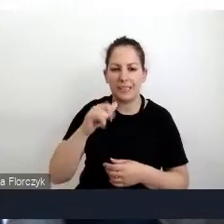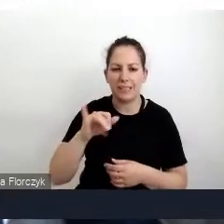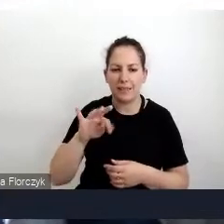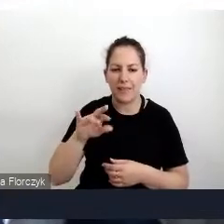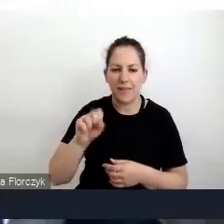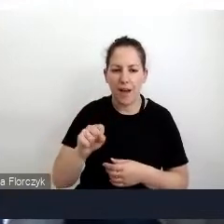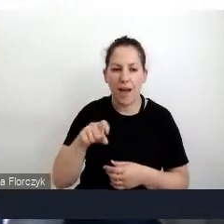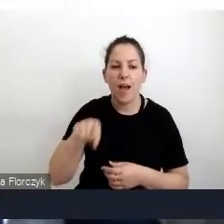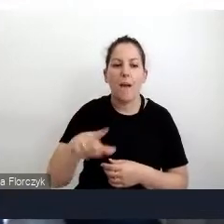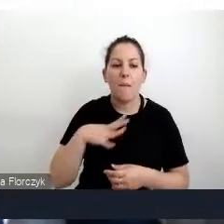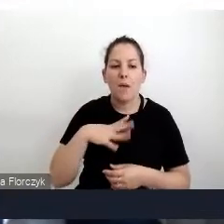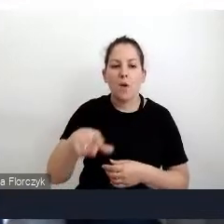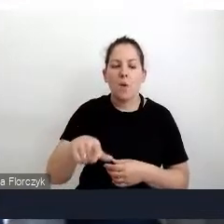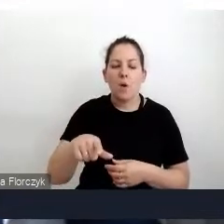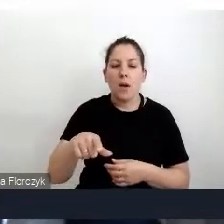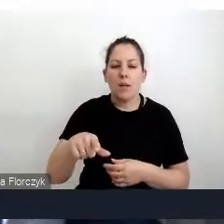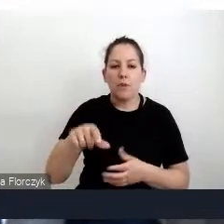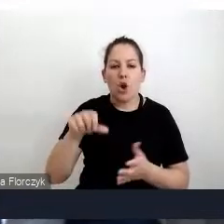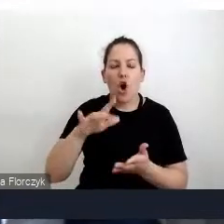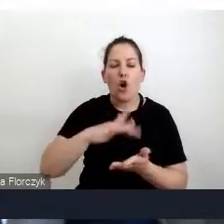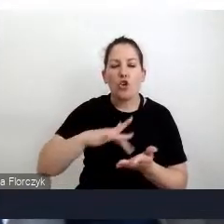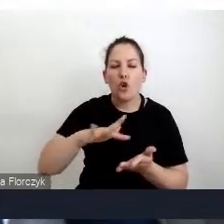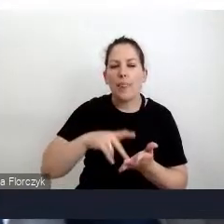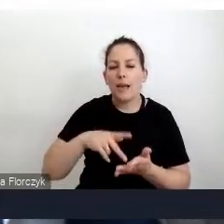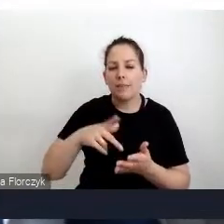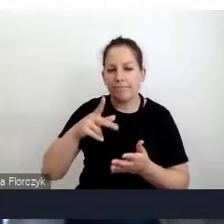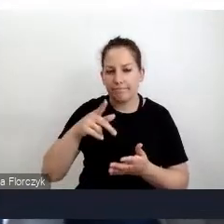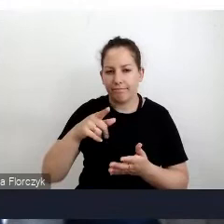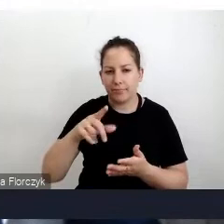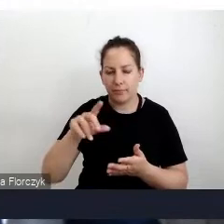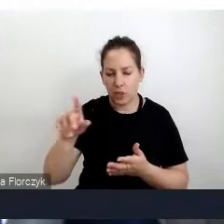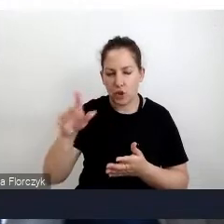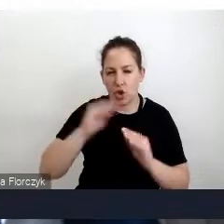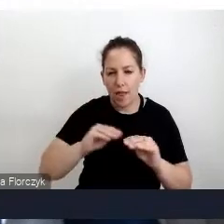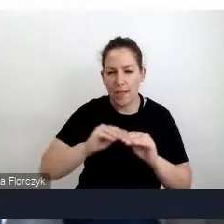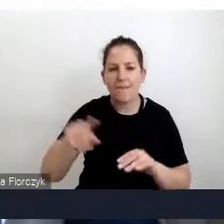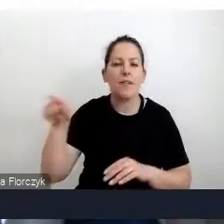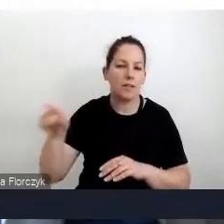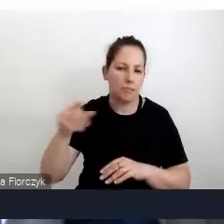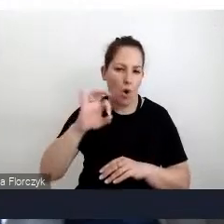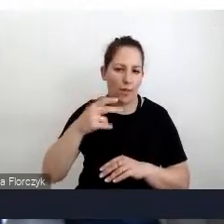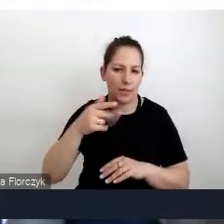Był to ośrodek szkoleniowy instytutu ONZ do spraw Badań i Szkoleń UNITAR.